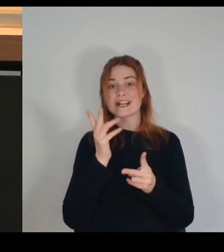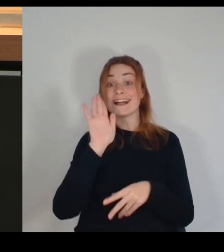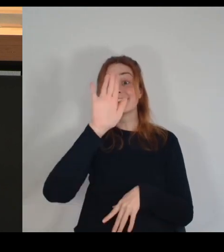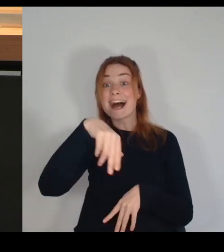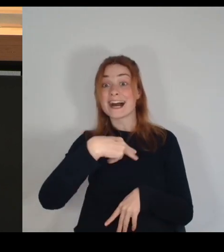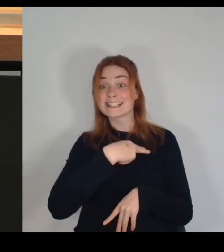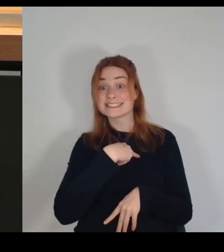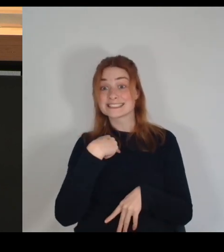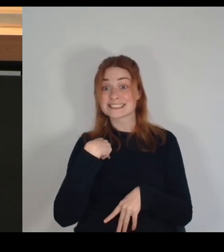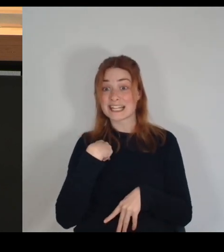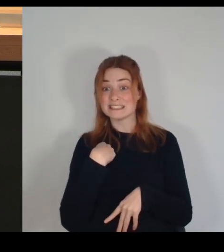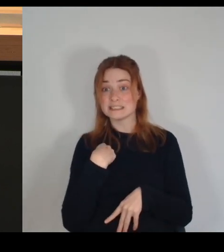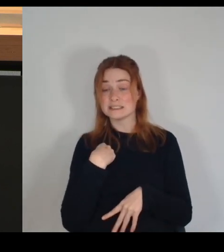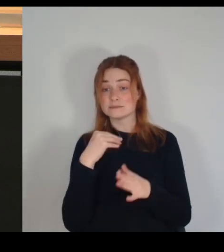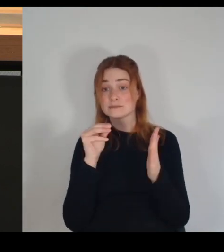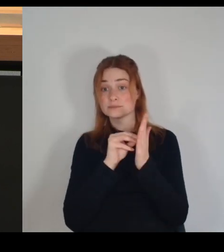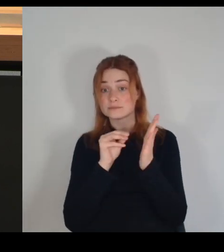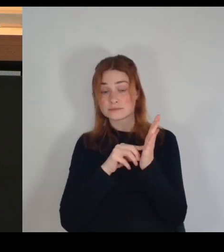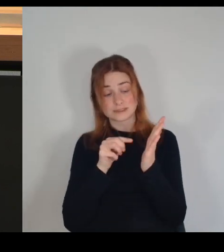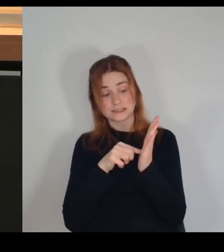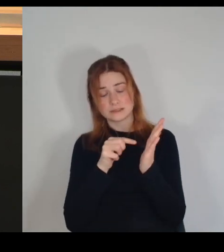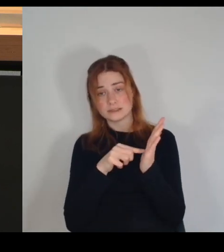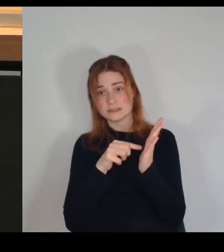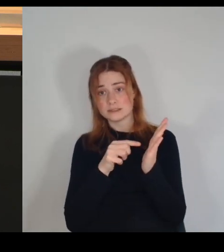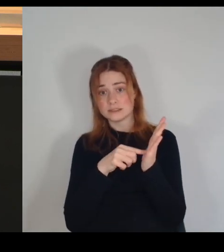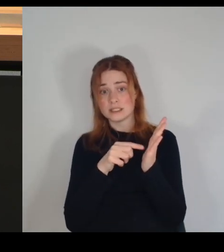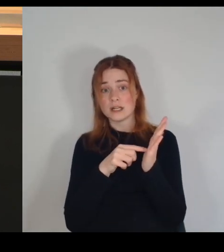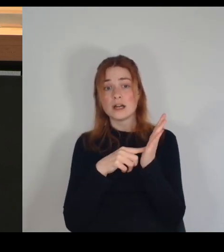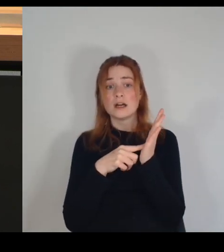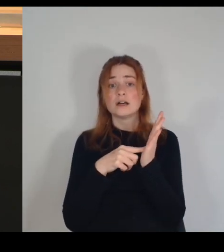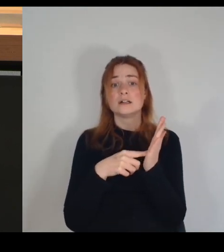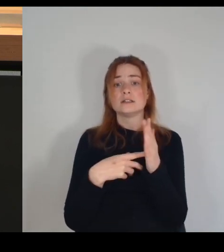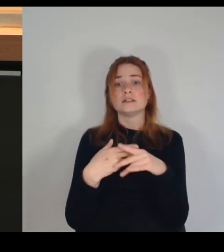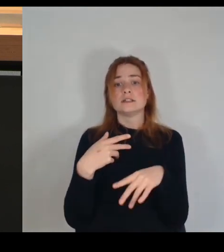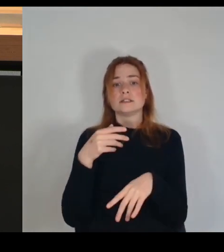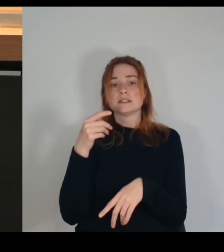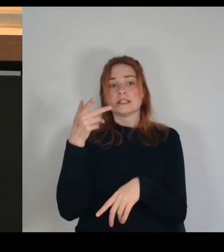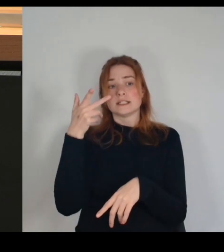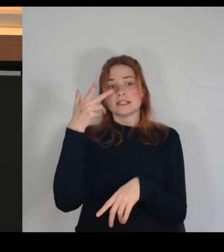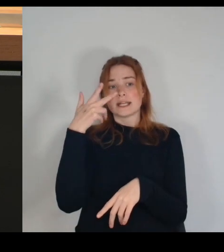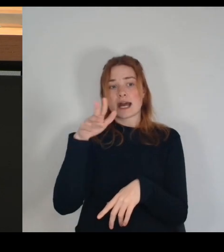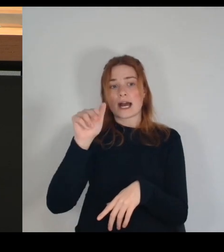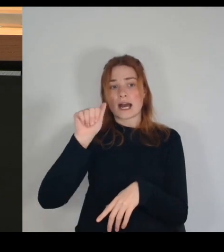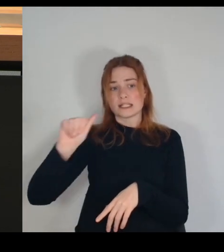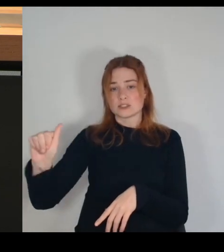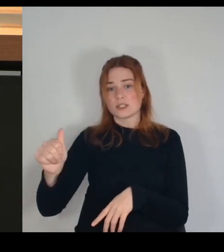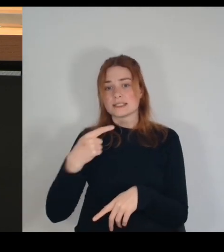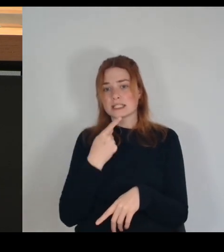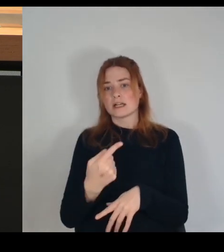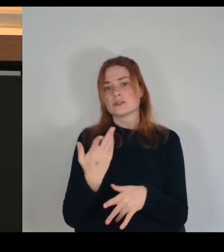genießt niemand, der aus sicheren Staaten einreist Asylrecht. Derweil fördert die Bundesregierung